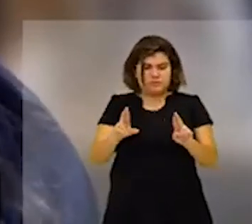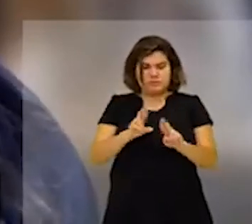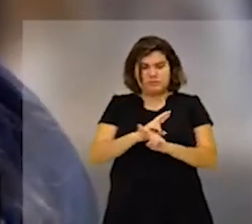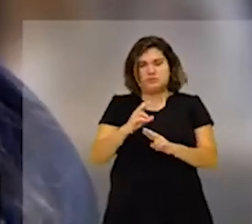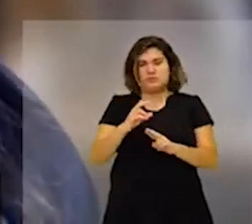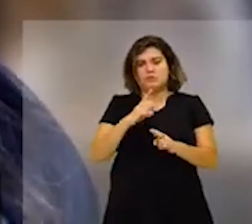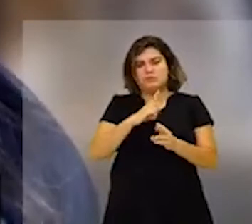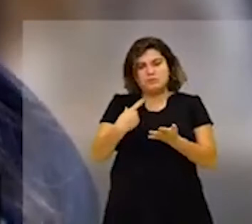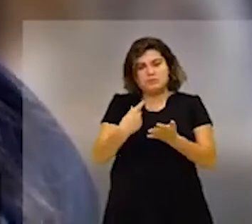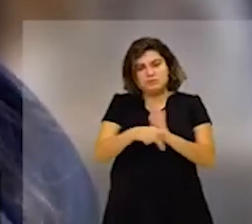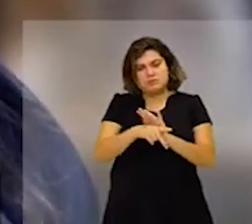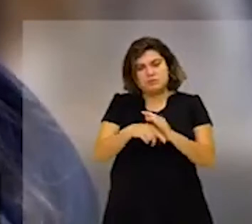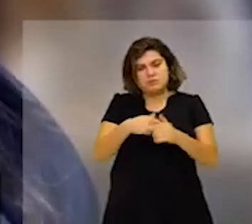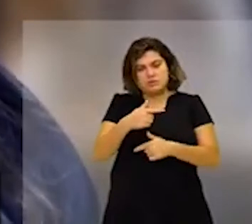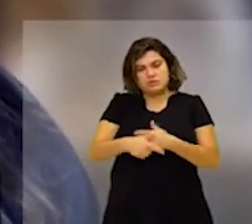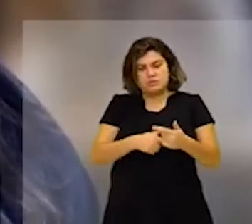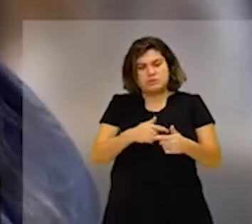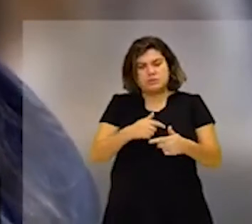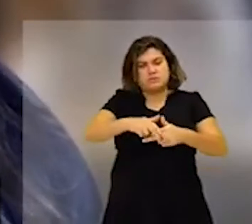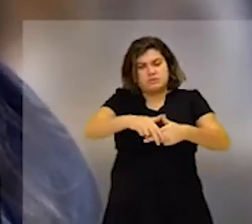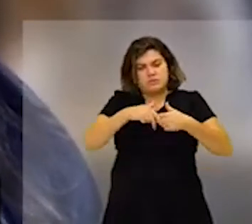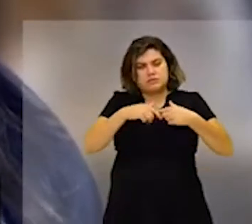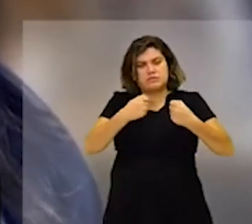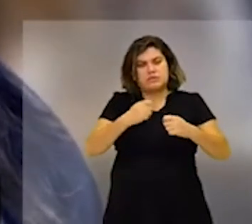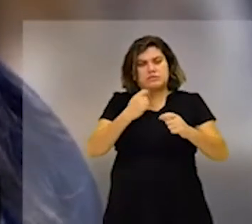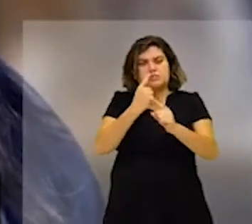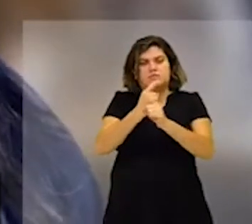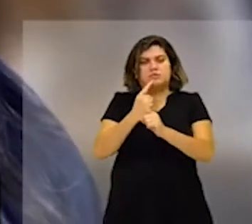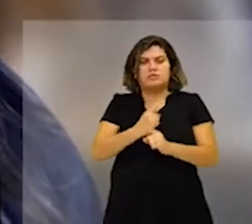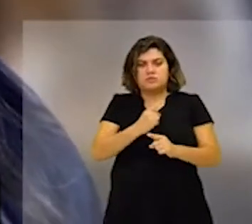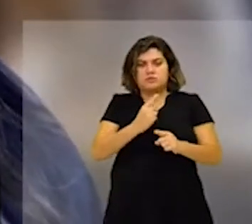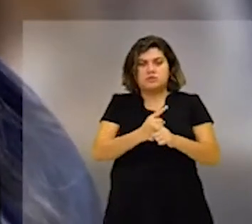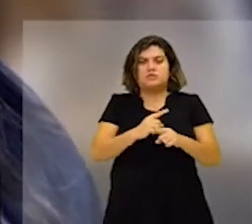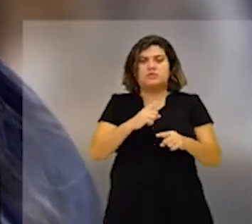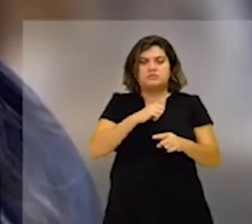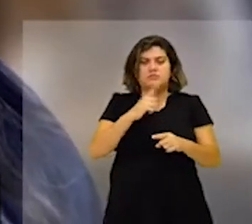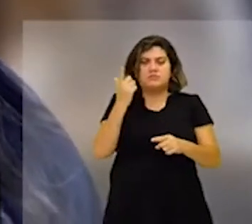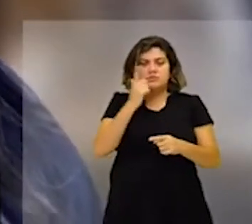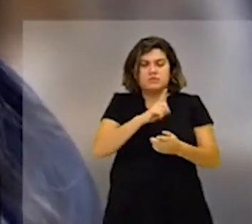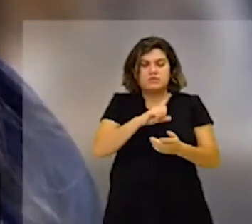trabalho e por isso ela tende a identificar-se com a posse de conhecimentos habilidades e